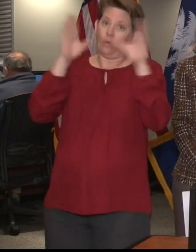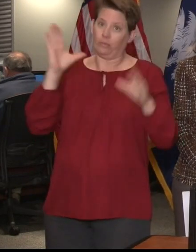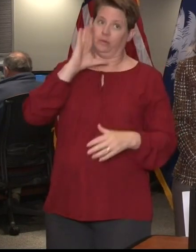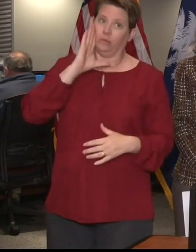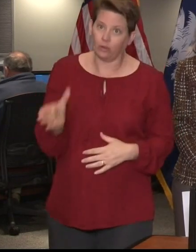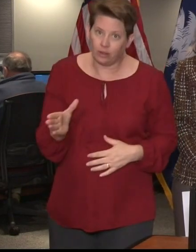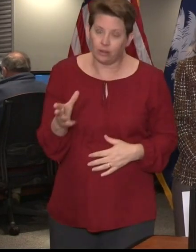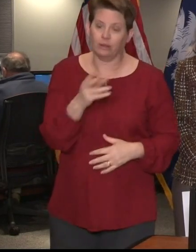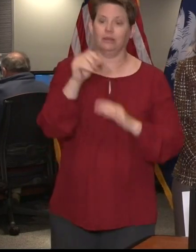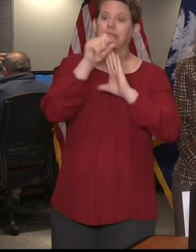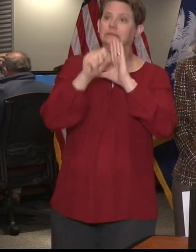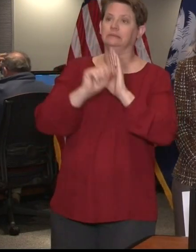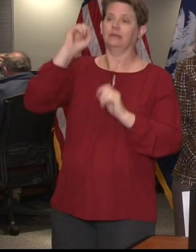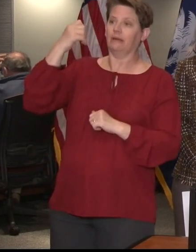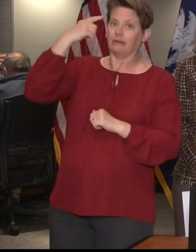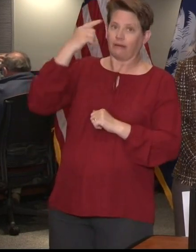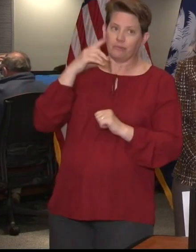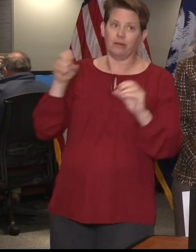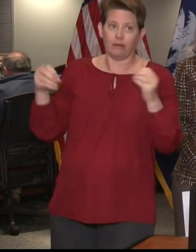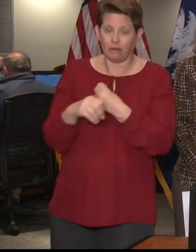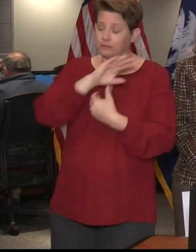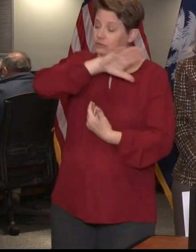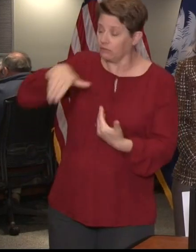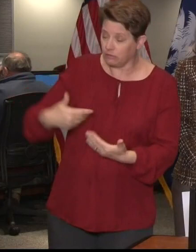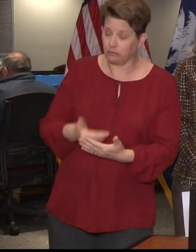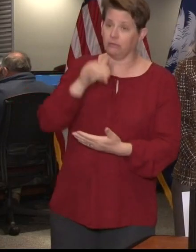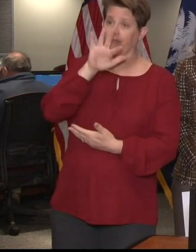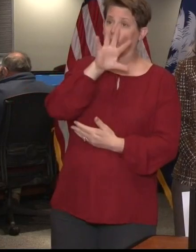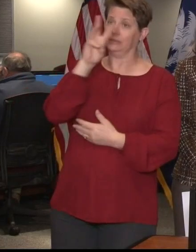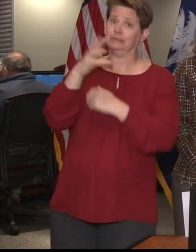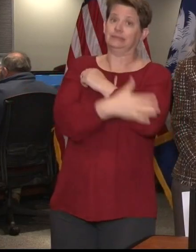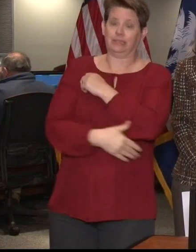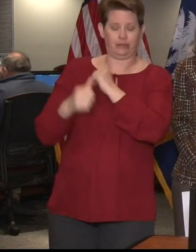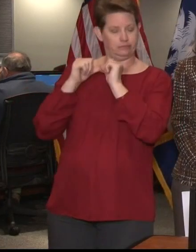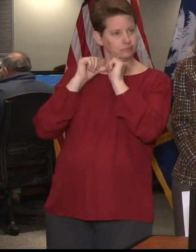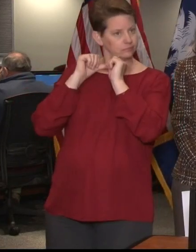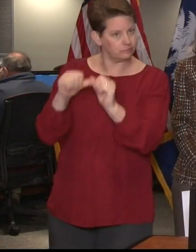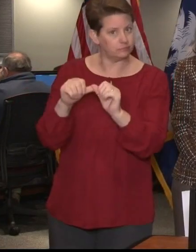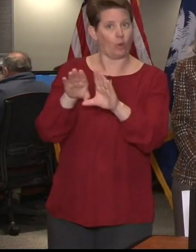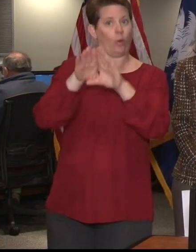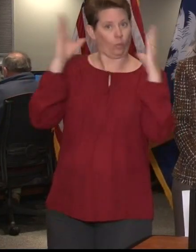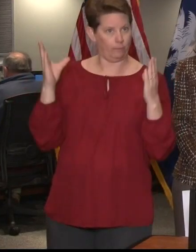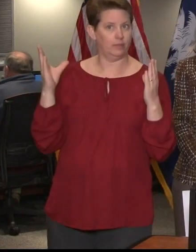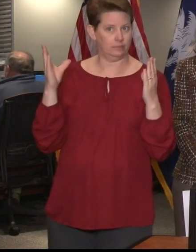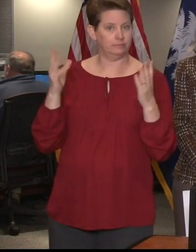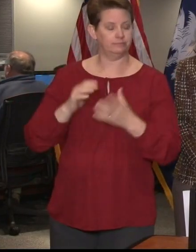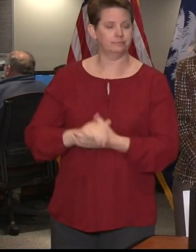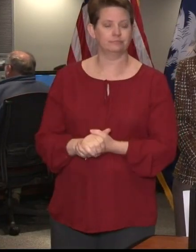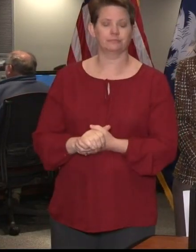THERE'S NO CAUSE4@ FOR4@ P4@ ALARM OR SPECULATION. SCHOOLS WILL THERE'S NO CAUSE4@ FOR4@ P4@ ALARM OR SPECULATION. SCHOOLS WILL REMAIN THERE'S NO CAUSE4@ FOR4@ P4@ ALARM OR SPECULATION. SCHOOLS WILL REMAIN OPEN. ALARM OR SPECULATION. SCHOOLS WILL REMAIN OPEN. ALARM OR SPECULATION. SCHOOLS WILL REMAIN OPEN. SCHOOLS ALARM OR SPECULATION. SCHOOLS WILL REMAIN OPEN. SCHOOLS WILL ALARM OR SPECULATION. SCHOOLS WILL REMAIN OPEN. SCHOOLS WILL REMAIN ALARM OR SPECULATION. SCHOOLS WILL REMAIN OPEN. SCHOOLS WILL REMAIN OPEN ALARM OR SPECULATION. SCHOOLS WILL REMAIN OPEN. SCHOOLS WILL REMAIN OPEN AND SCHOOLS WILL REMAIN OPEN. SCHOOLS WILL REMAIN OPEN AND SCHOOLS WILL REMAIN OPEN. SCHOOLS WILL REMAIN OPEN AND STATE SCHOOLS WILL REMAIN OPEN. SCHOOLS WILL REMAIN OPEN AND STATE GOVERNMENT SCHOOLS WILL REMAIN OPEN. SCHOOLS WILL REMAIN OPEN AND STATE GOVERNMENT OFFICES SCHOOLS WILL REMAIN OPEN. SCHOOLS WILL REMAIN OPEN AND STATE GOVERNMENT OFFICES IN SCHOOLS WILL REMAIN OPEN. SCHOOLS WILL REMAIN OPEN AND STATE GOVERNMENT OFFICES IN ALL SCHOOLS WILL REMAIN OPEN AND STATE GOVERNMENT OFFICES IN ALL